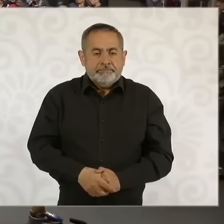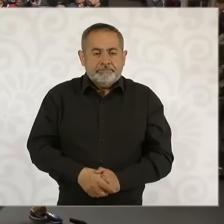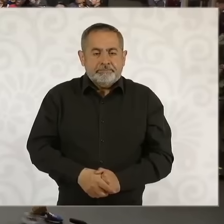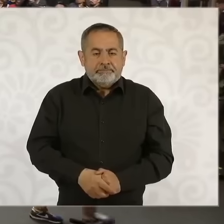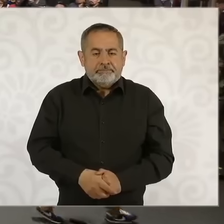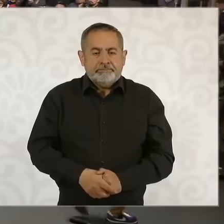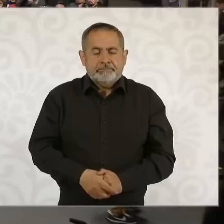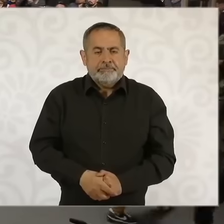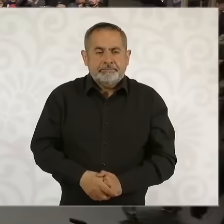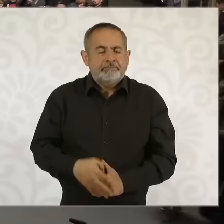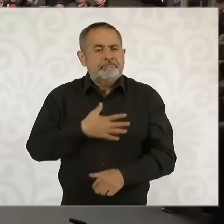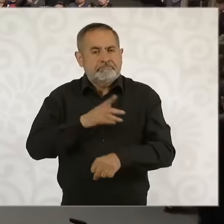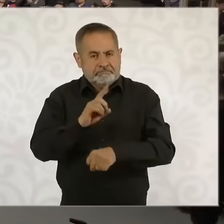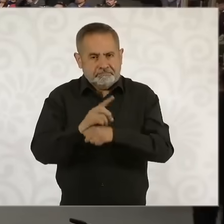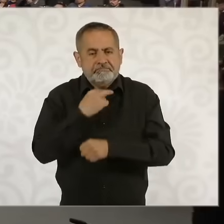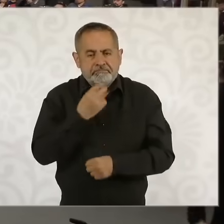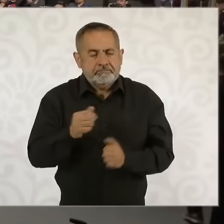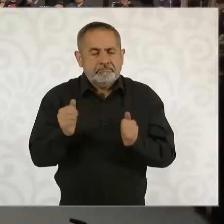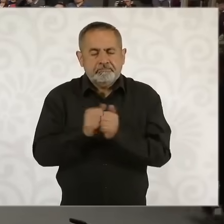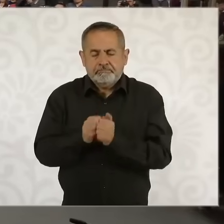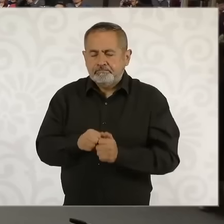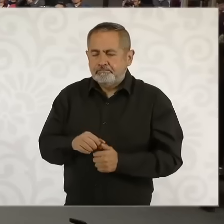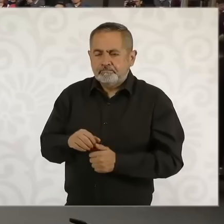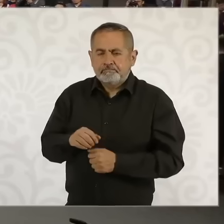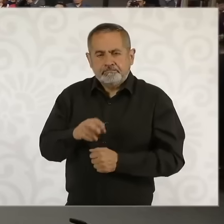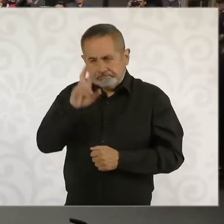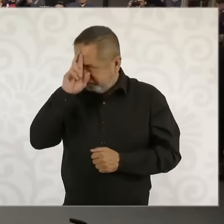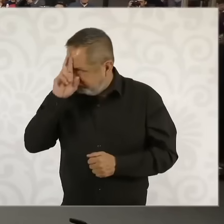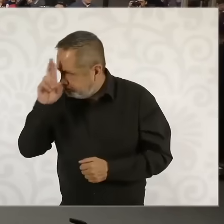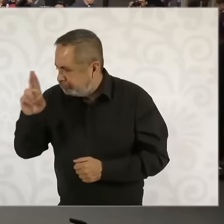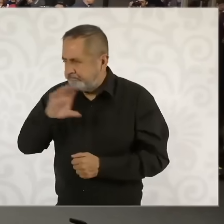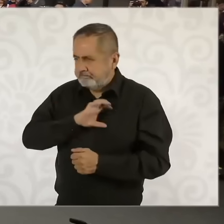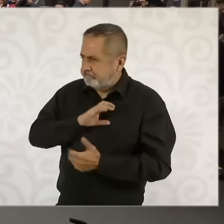Muy buenos días. Saludo con afecto y respeto a las y a los distinguidos representantes de los medios